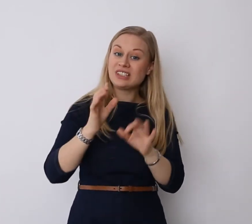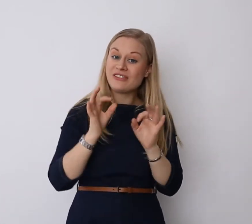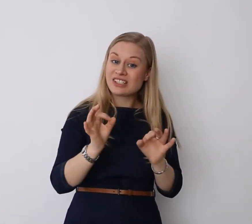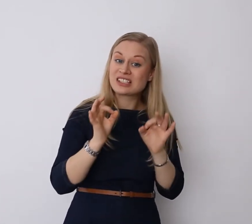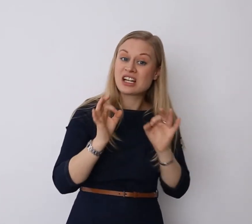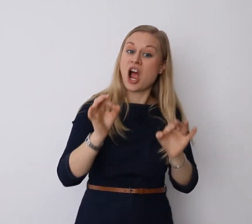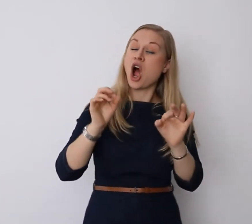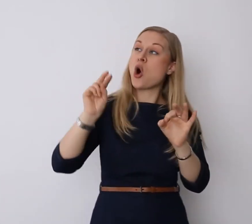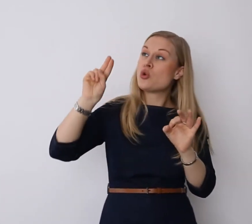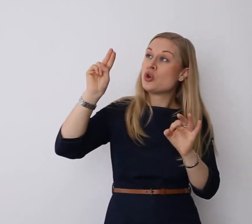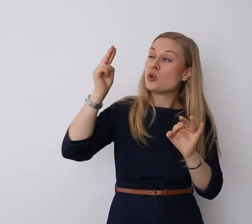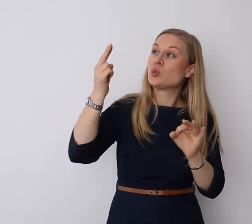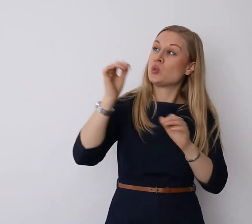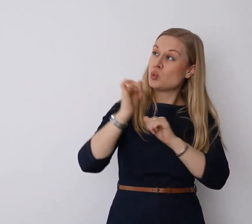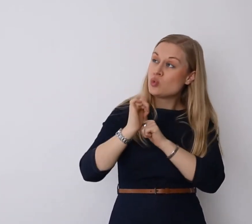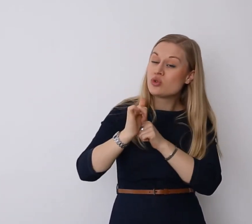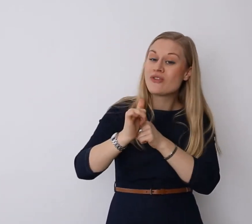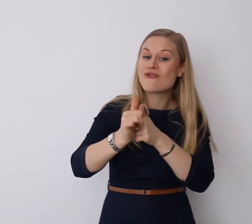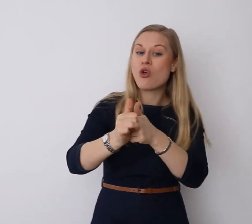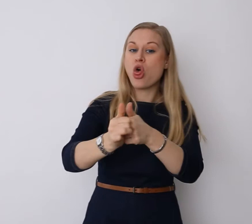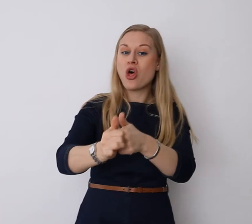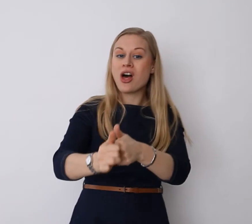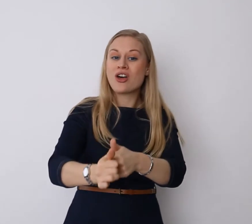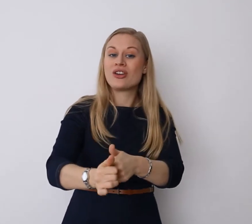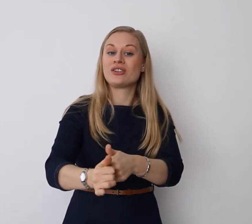in vertrouwen U te volgen,